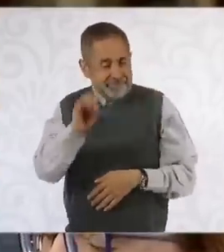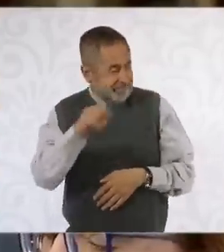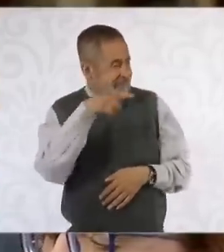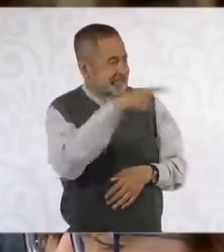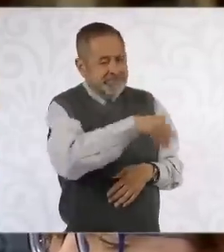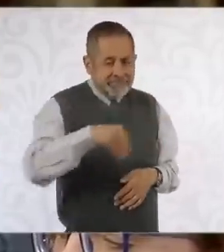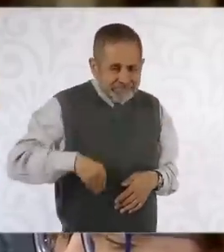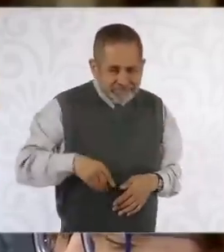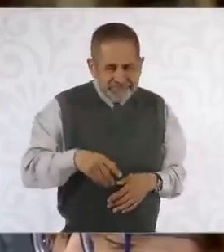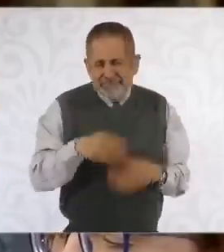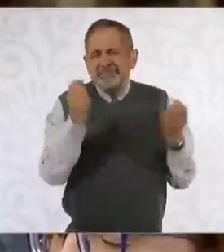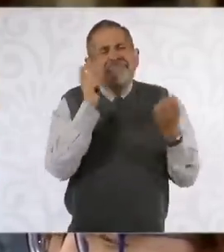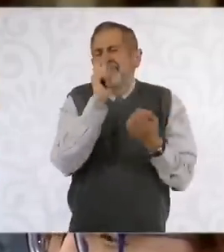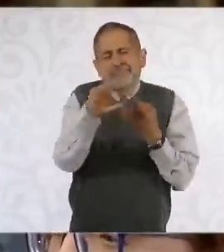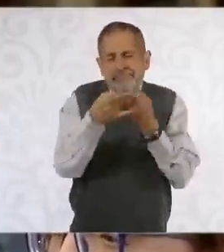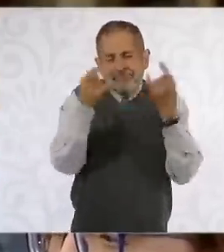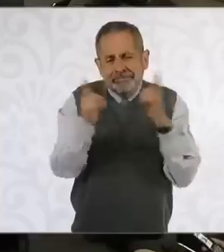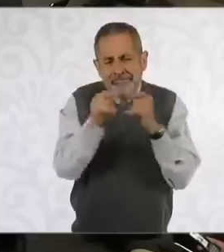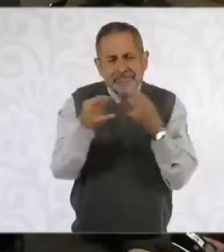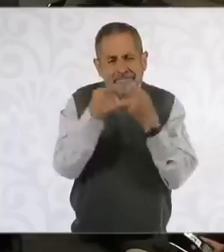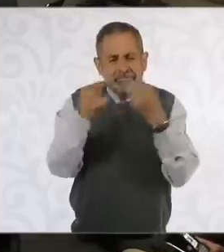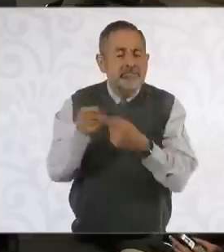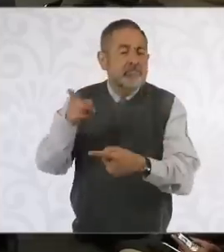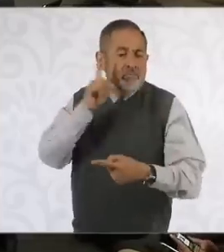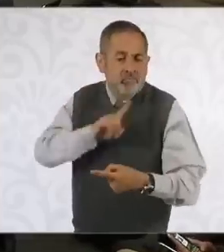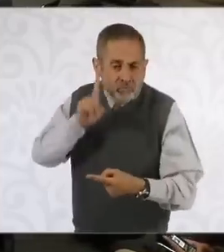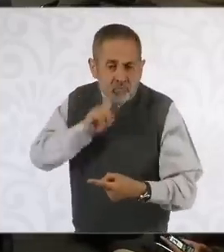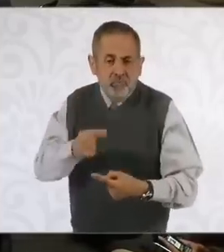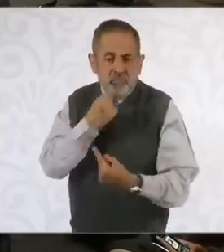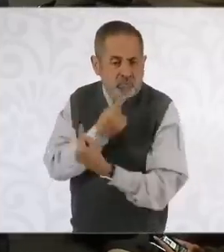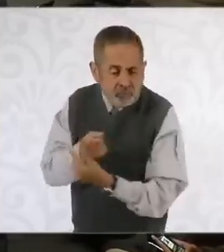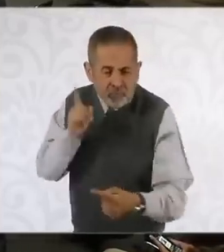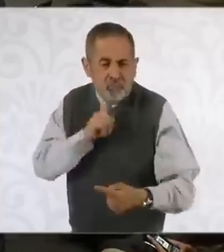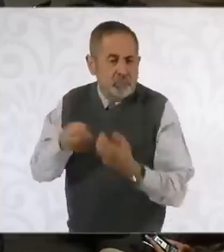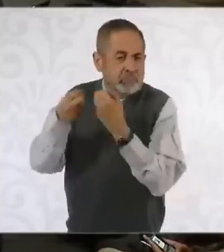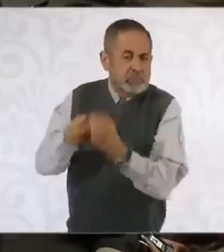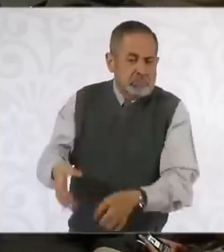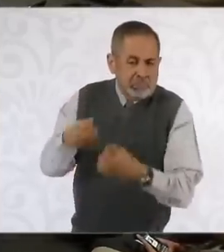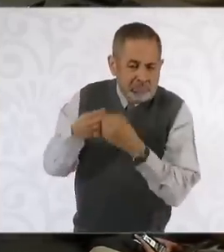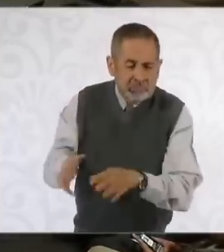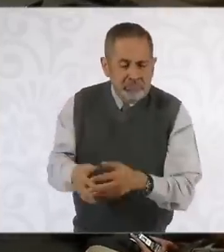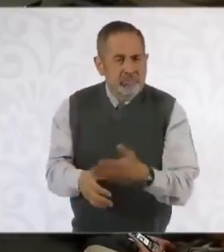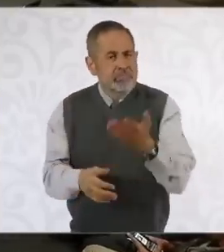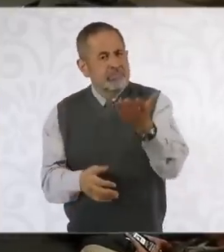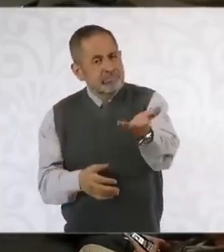son casos que afectan también a mujeres a niñas etcétera y preguntarle esos casos Cómo se podrían